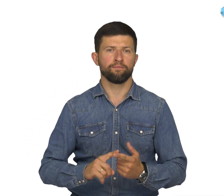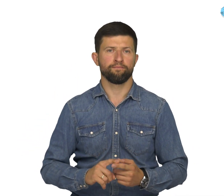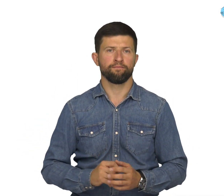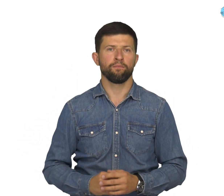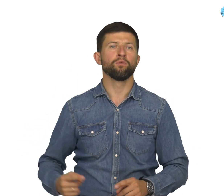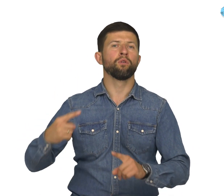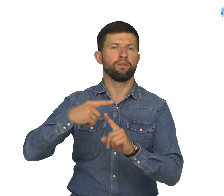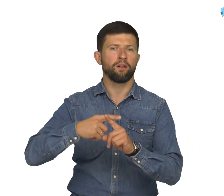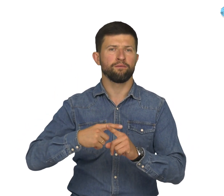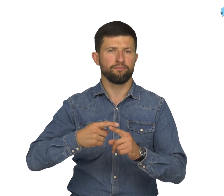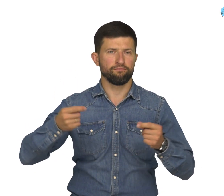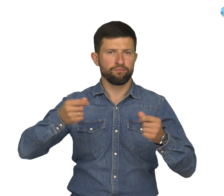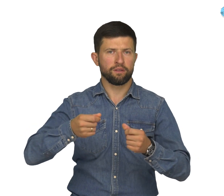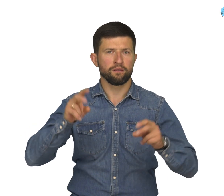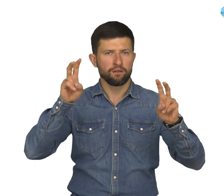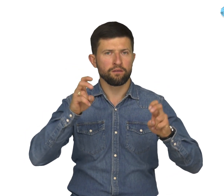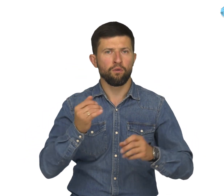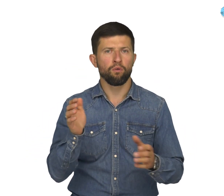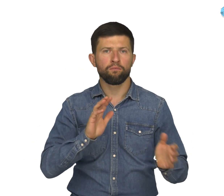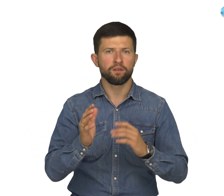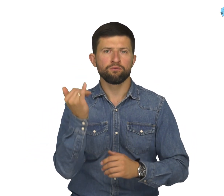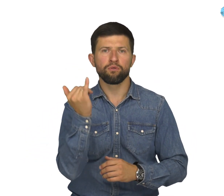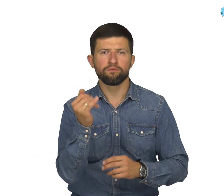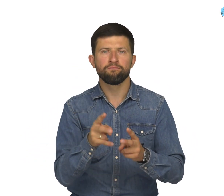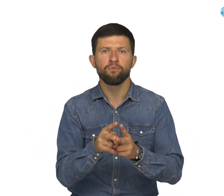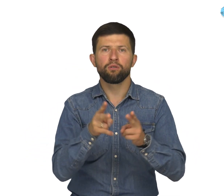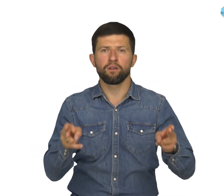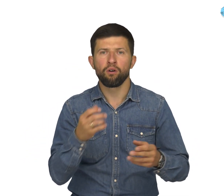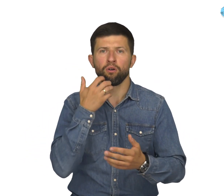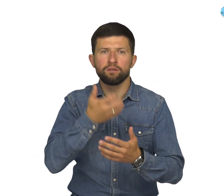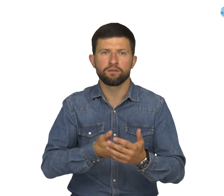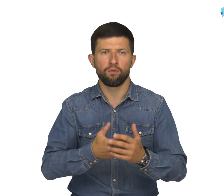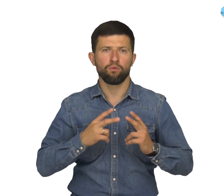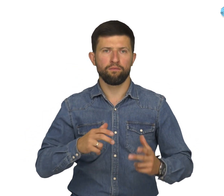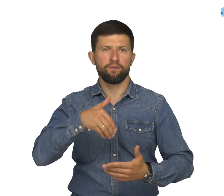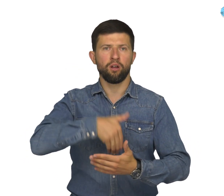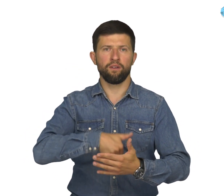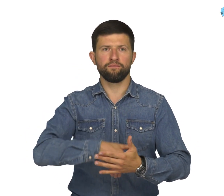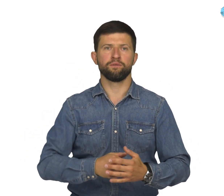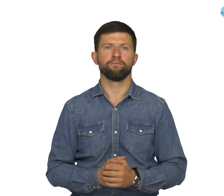Drugie – dodatek z tytułu opieki nad dzieckiem w okresie korzystania z urlopu wychowawczego.